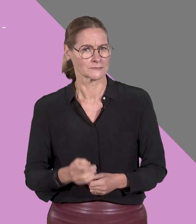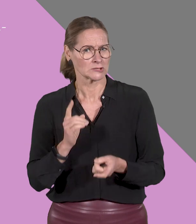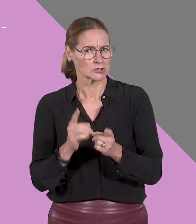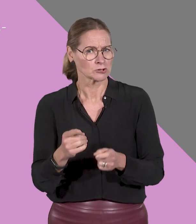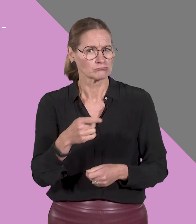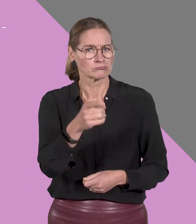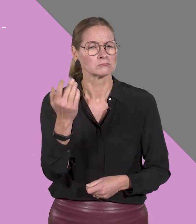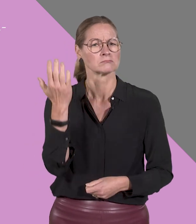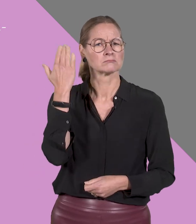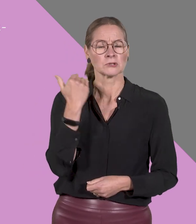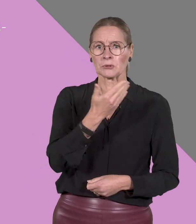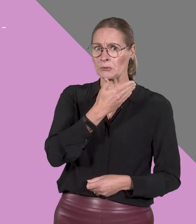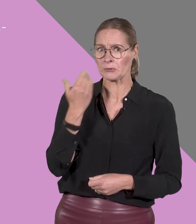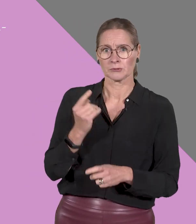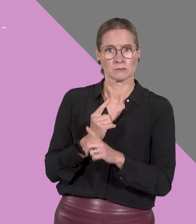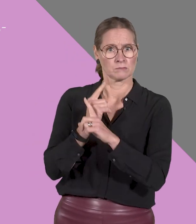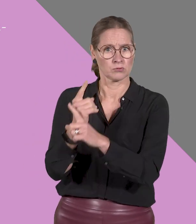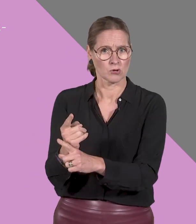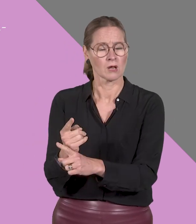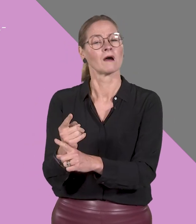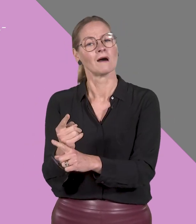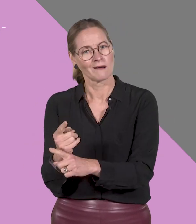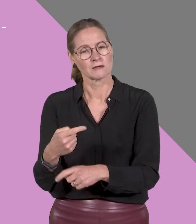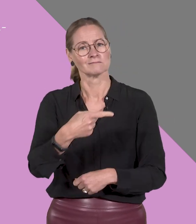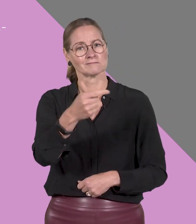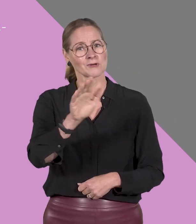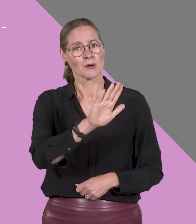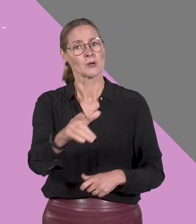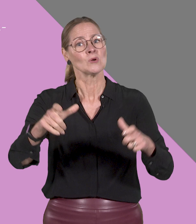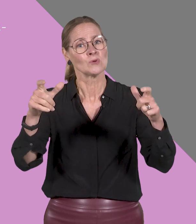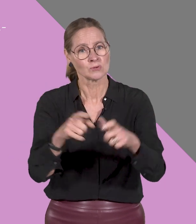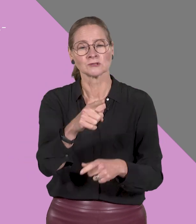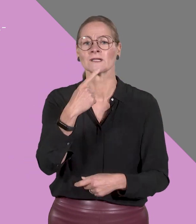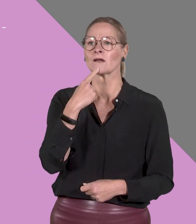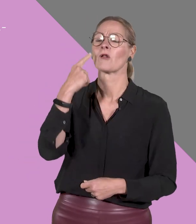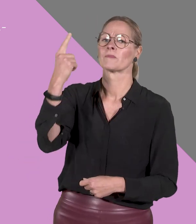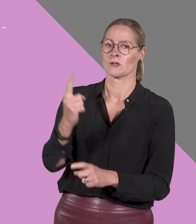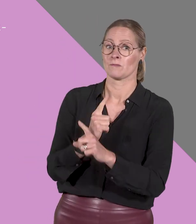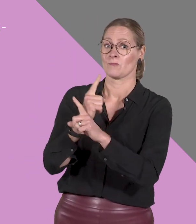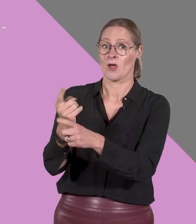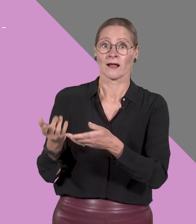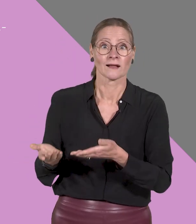Ilmoita yhdistyksesi mukaan keräykseen 20.9. mennessä, -